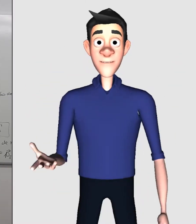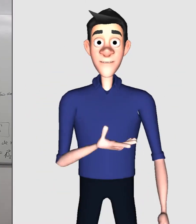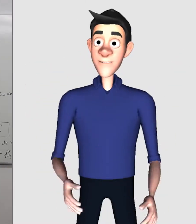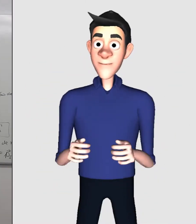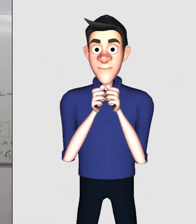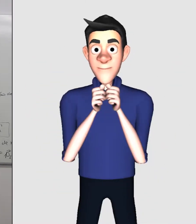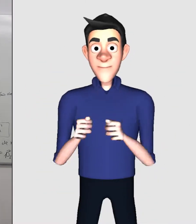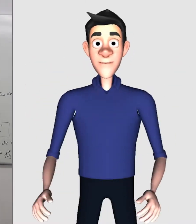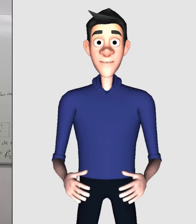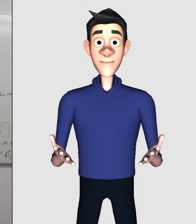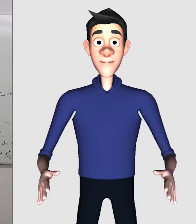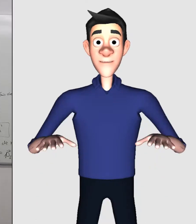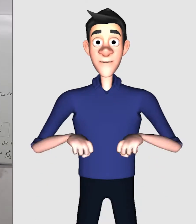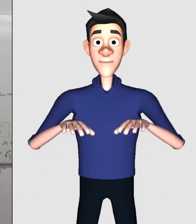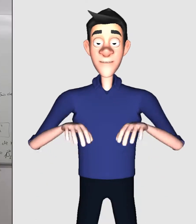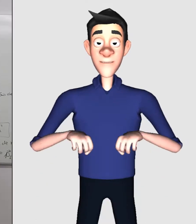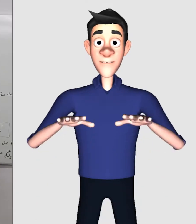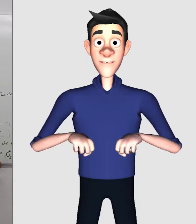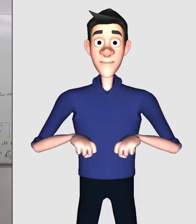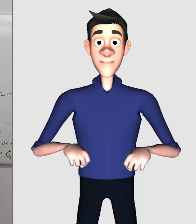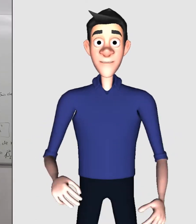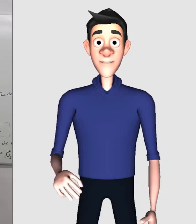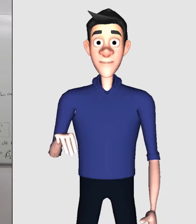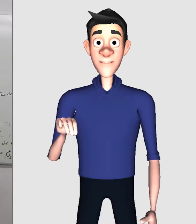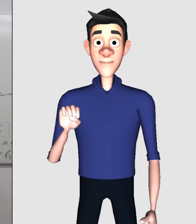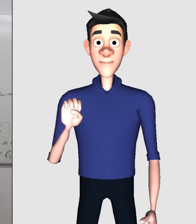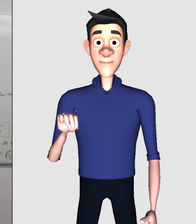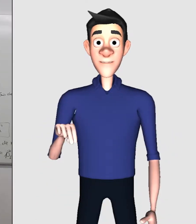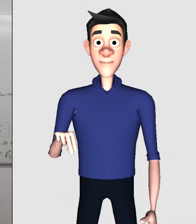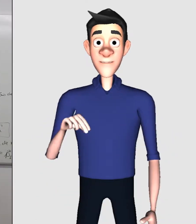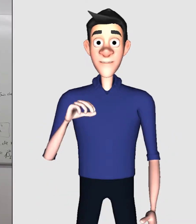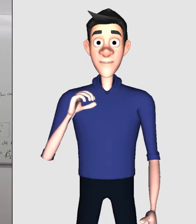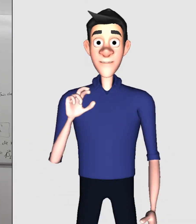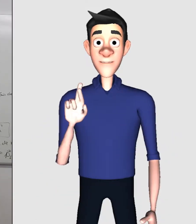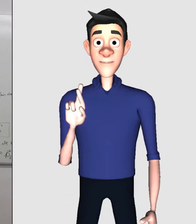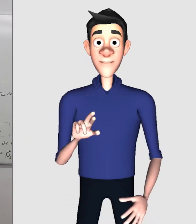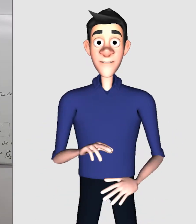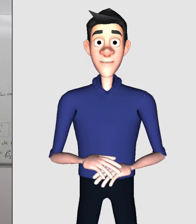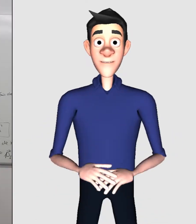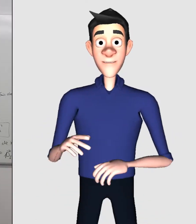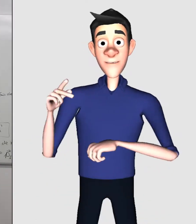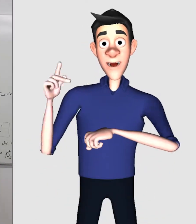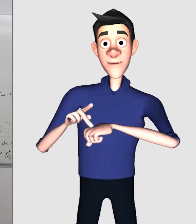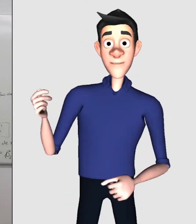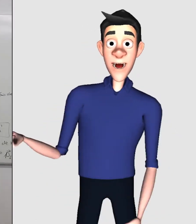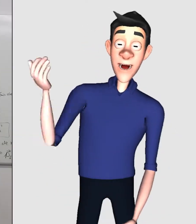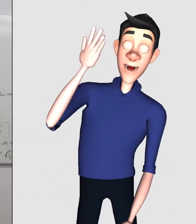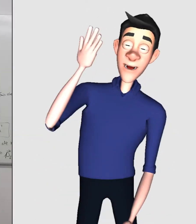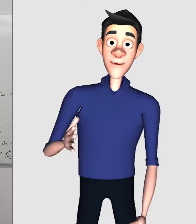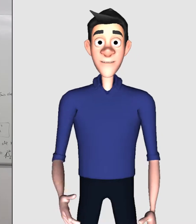É quando um encosta no outro O final é o momento imediatamente depois que eles começam a vibrar juntos